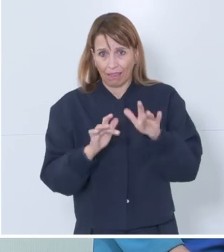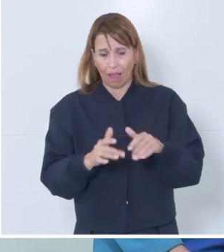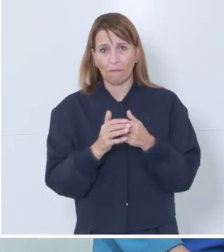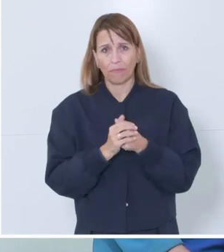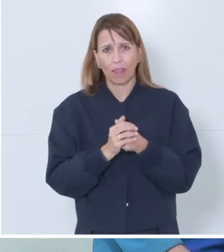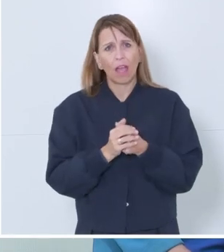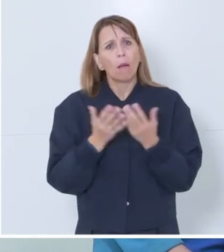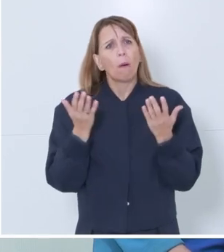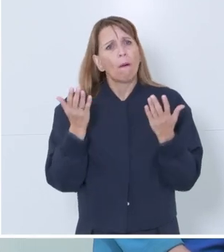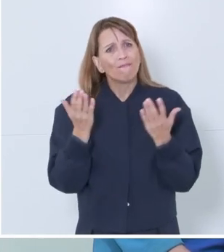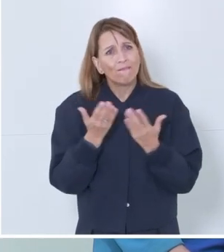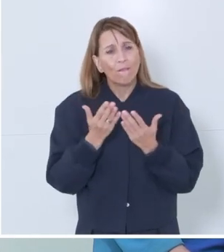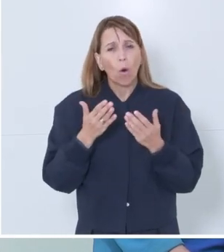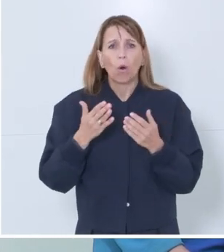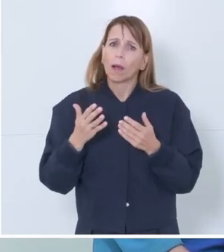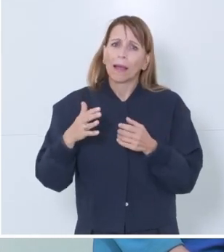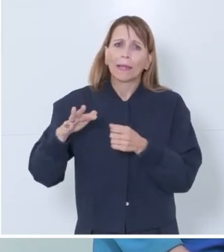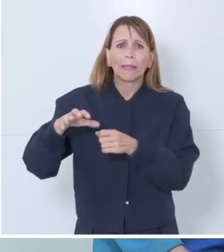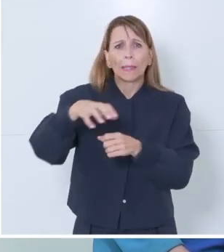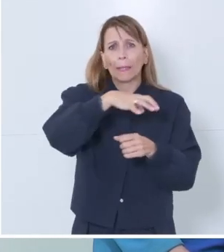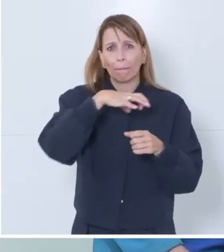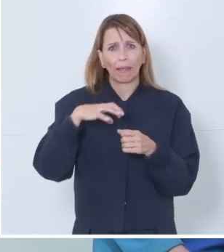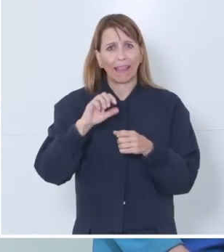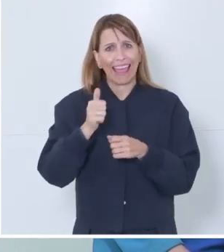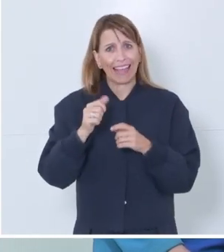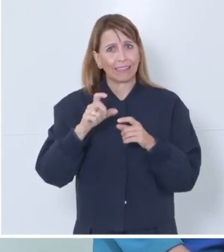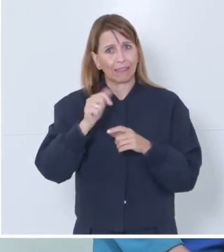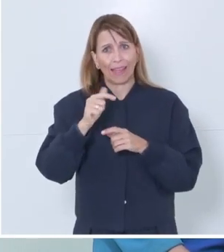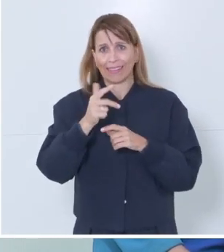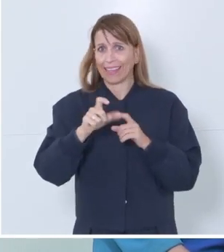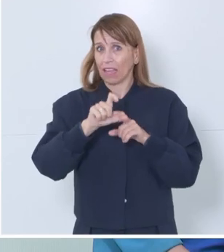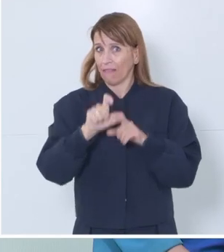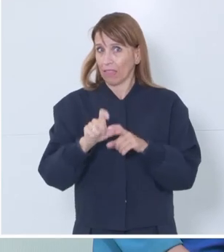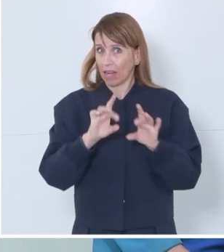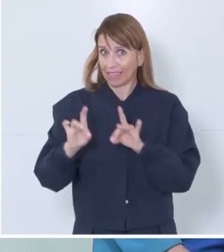in diesen ersten drei Quartalen die Zivildiener tätig? Das größte und beliebteste Einsatzgebiet